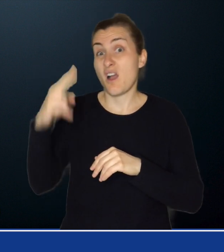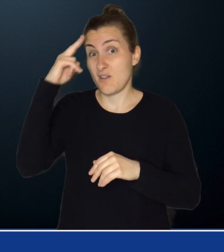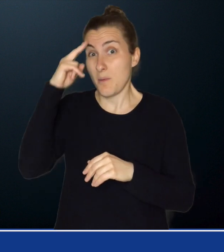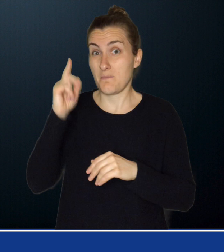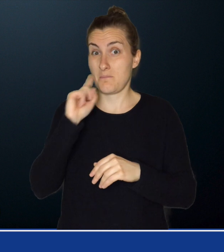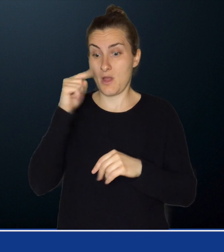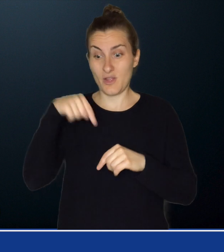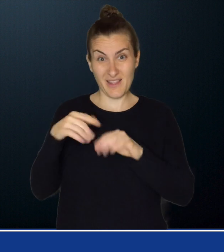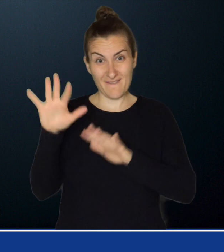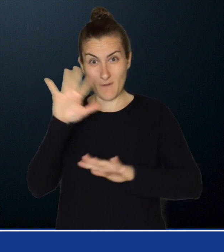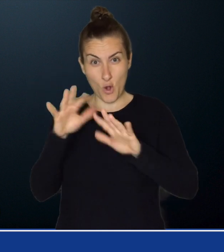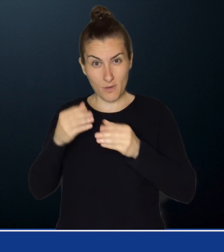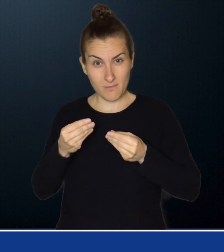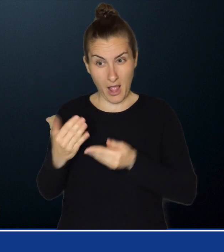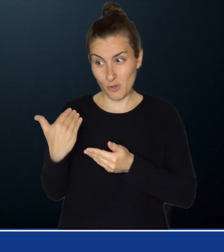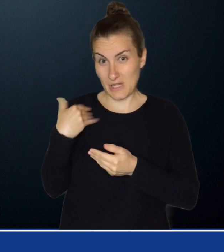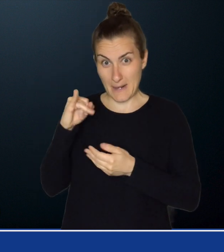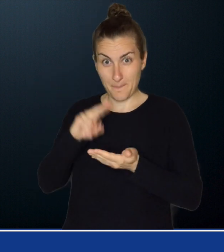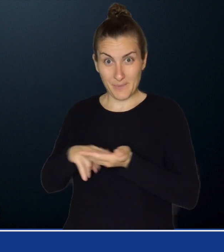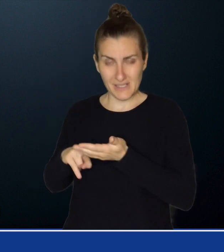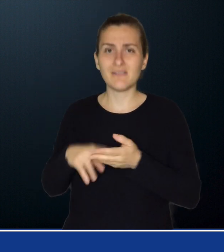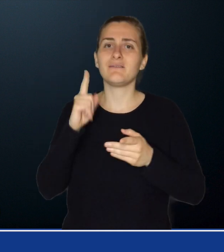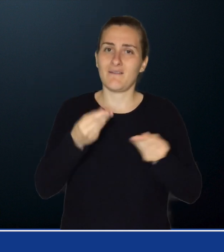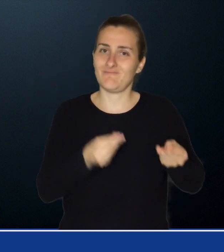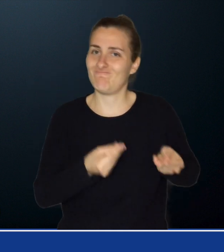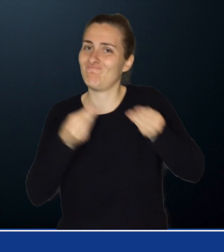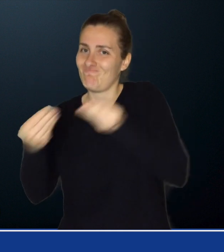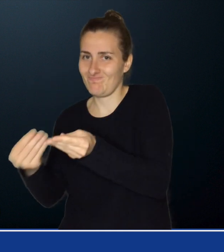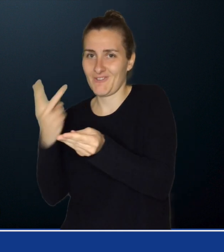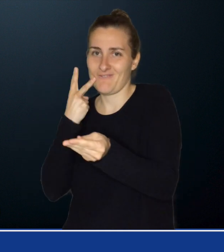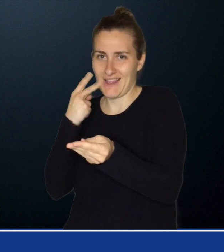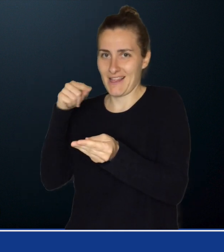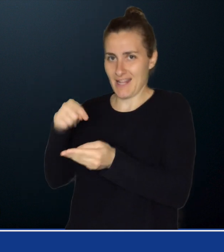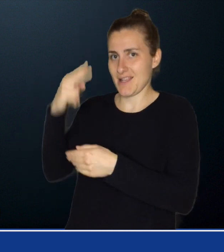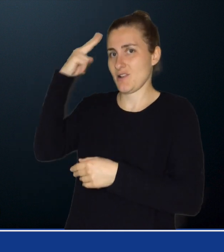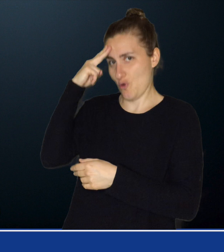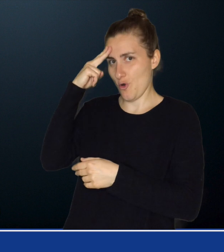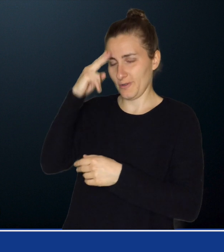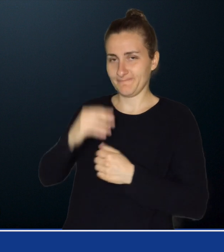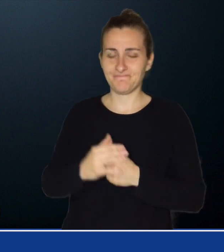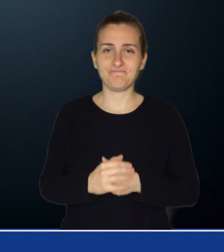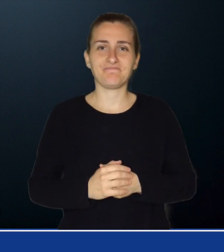in questo caso raccomandiamo di far presente al Patronato quanto ribadito dall’INPS e tradotto in LIS con questo video.